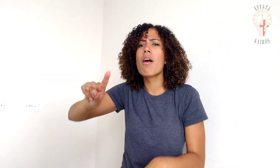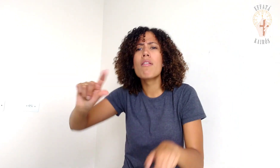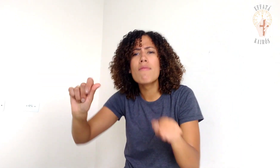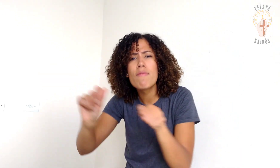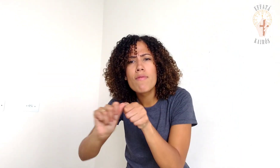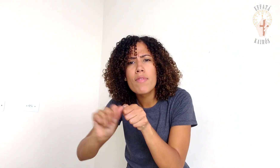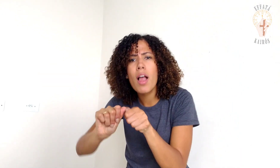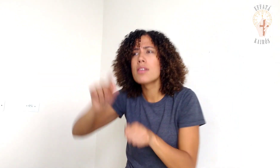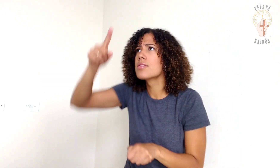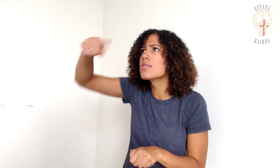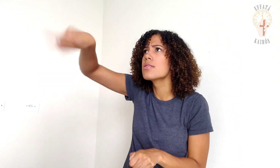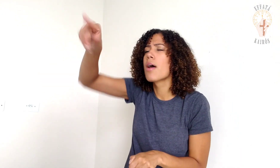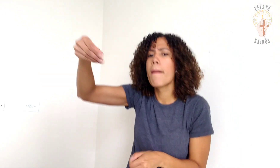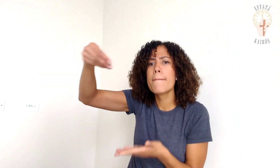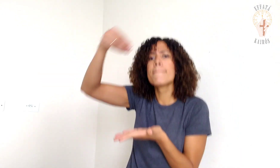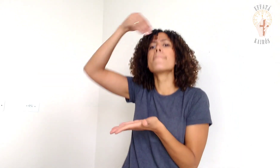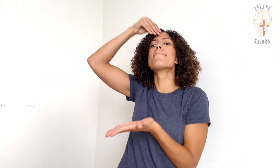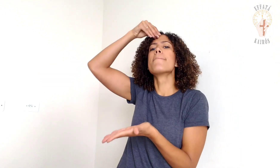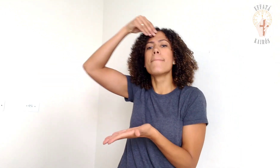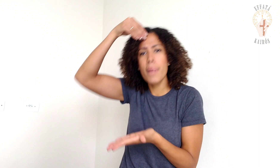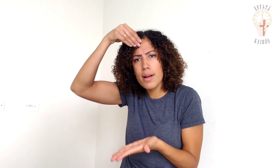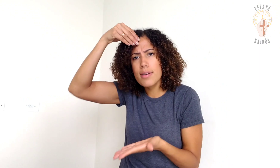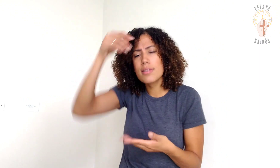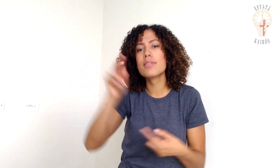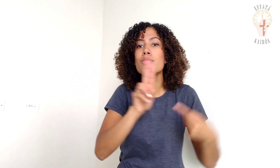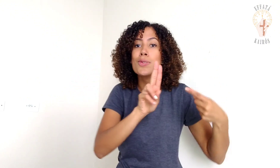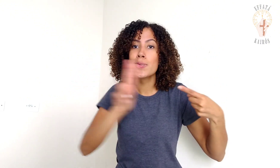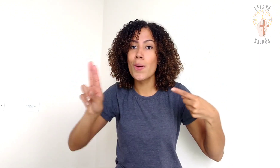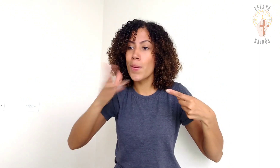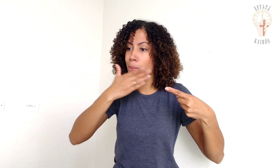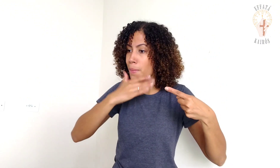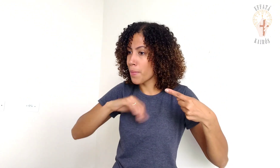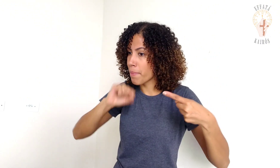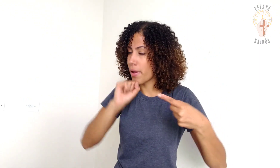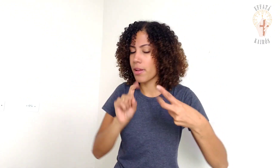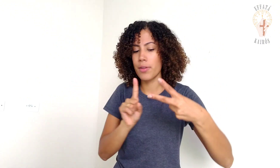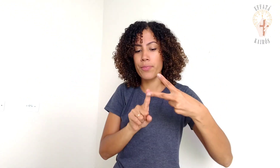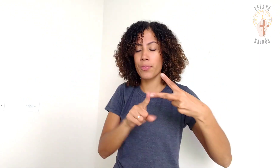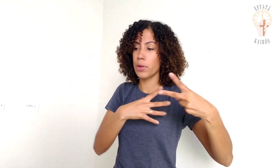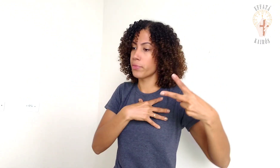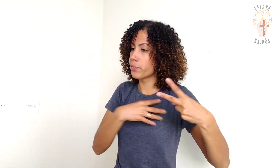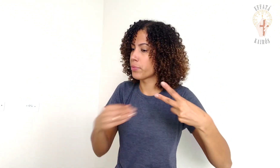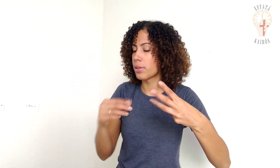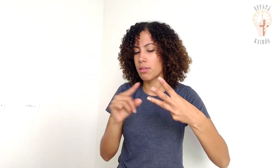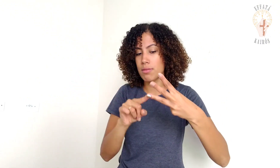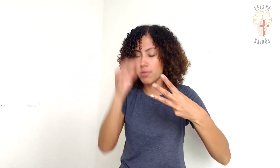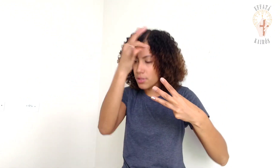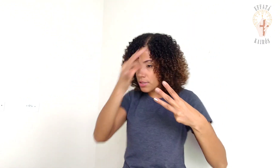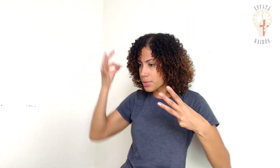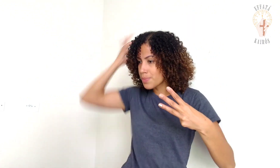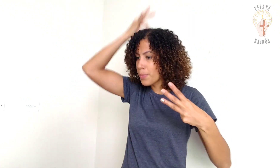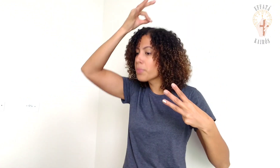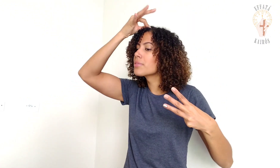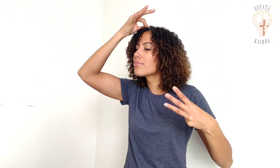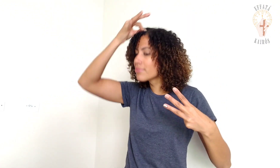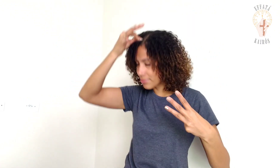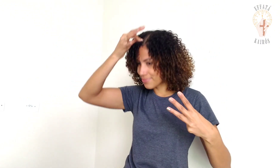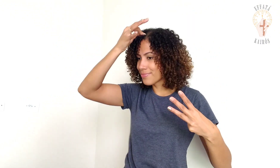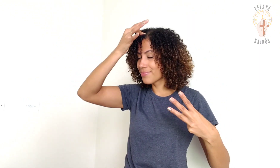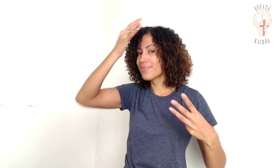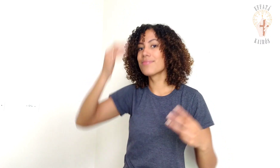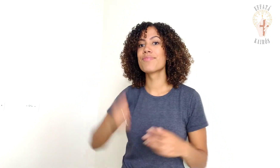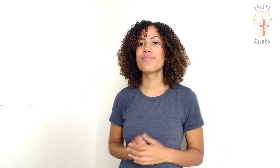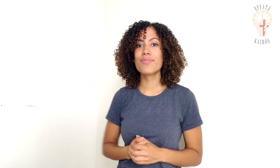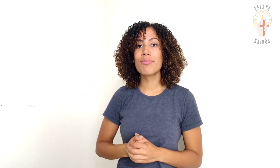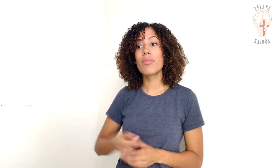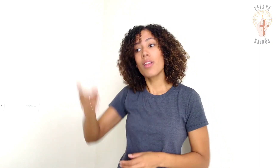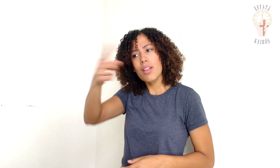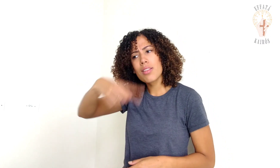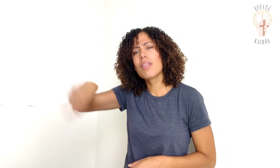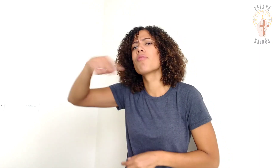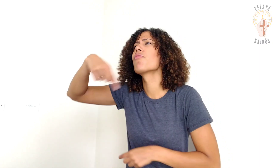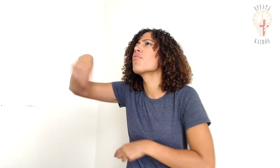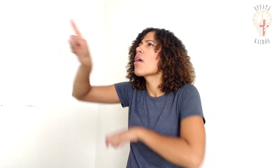batizando-os em nome do Pai e do Filho e do Espírito Santo,